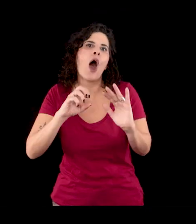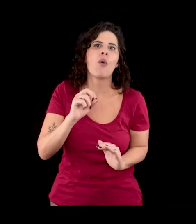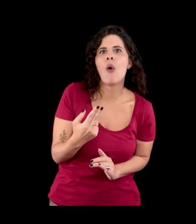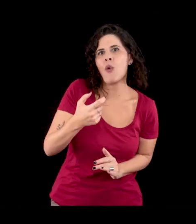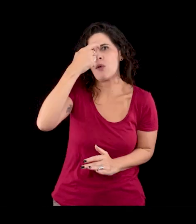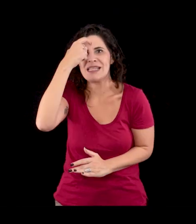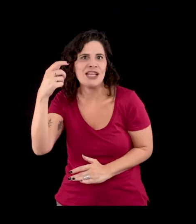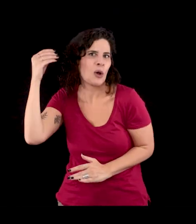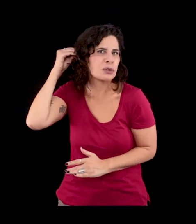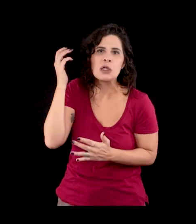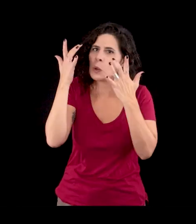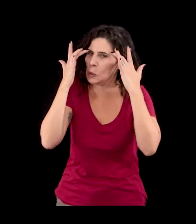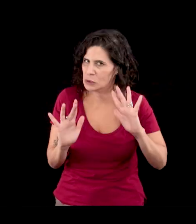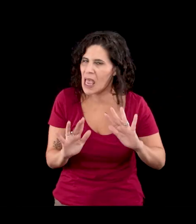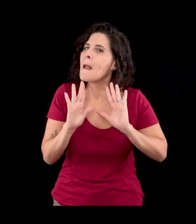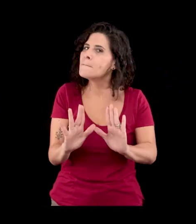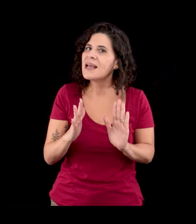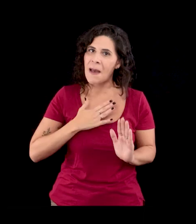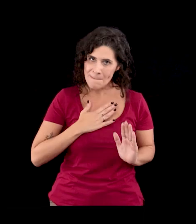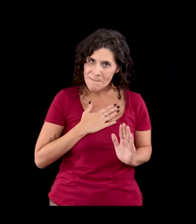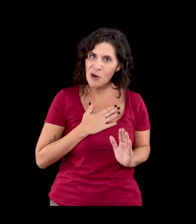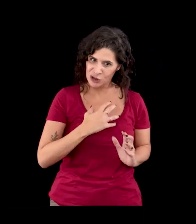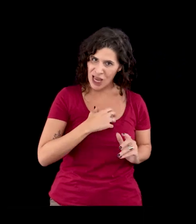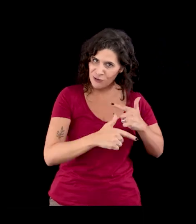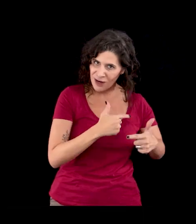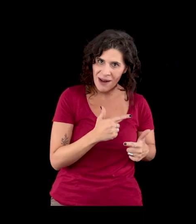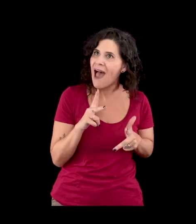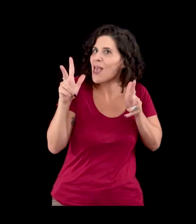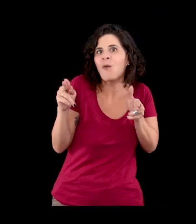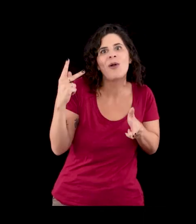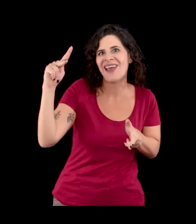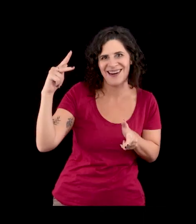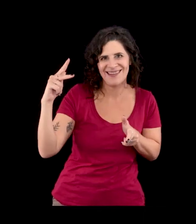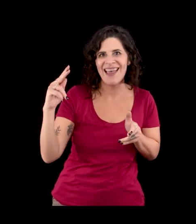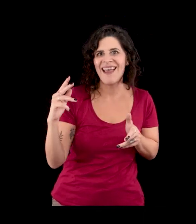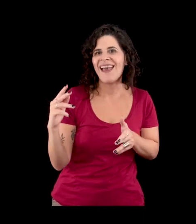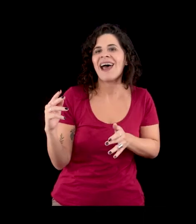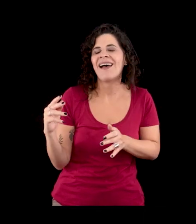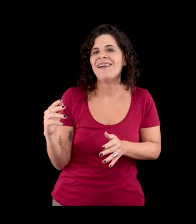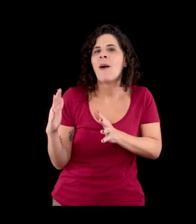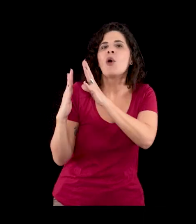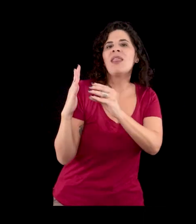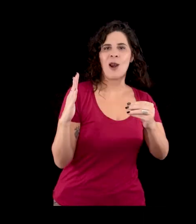na minha galeria segui esse exemplo. Nunca vendi um trabalho que não gostasse,